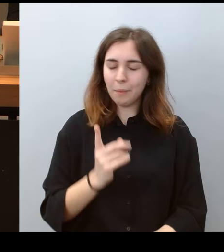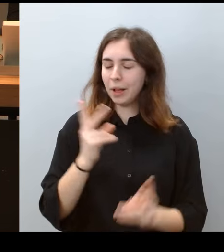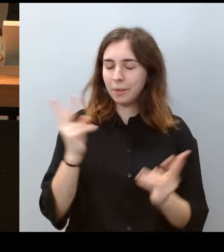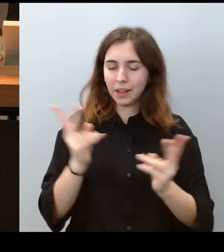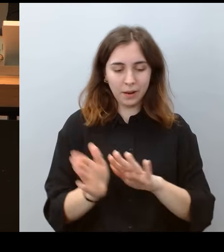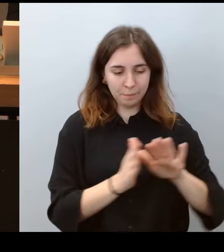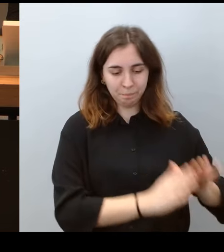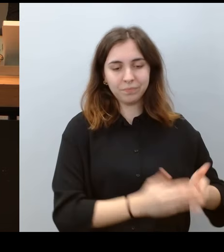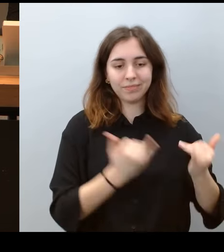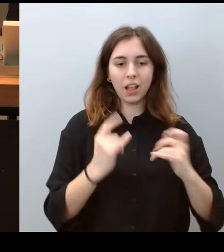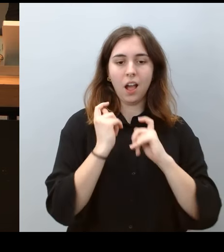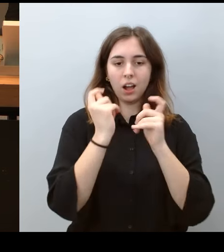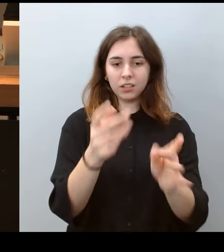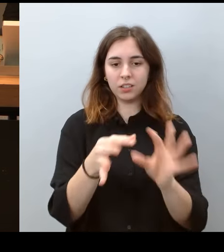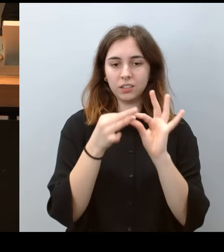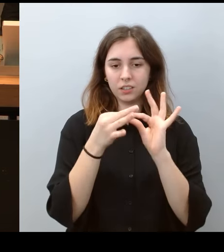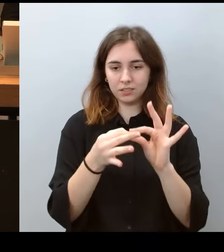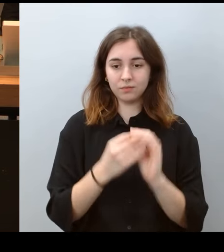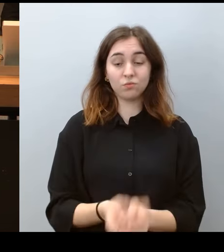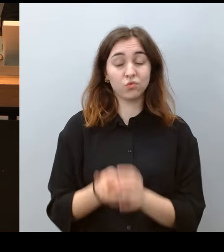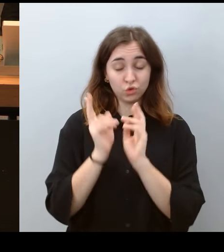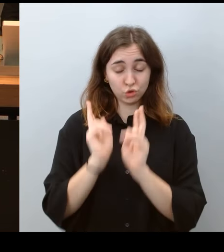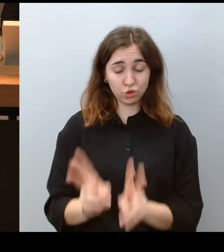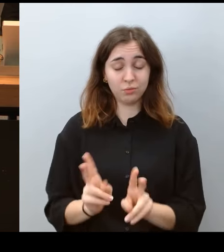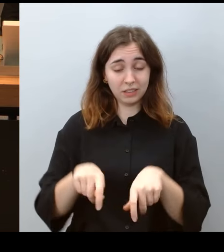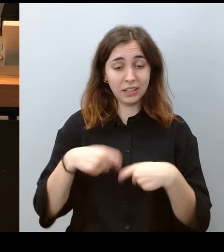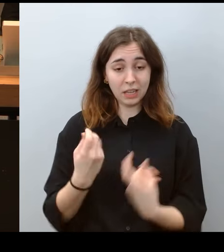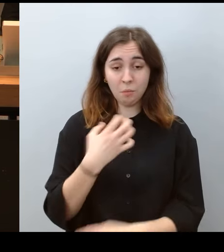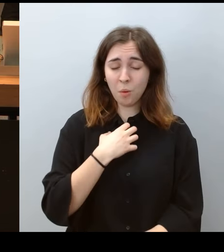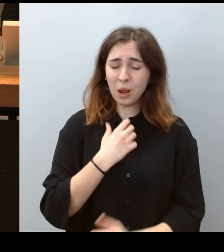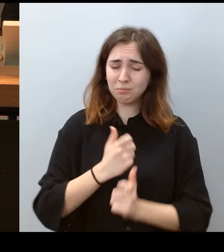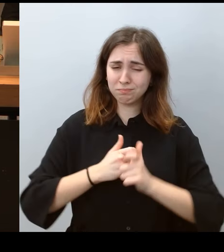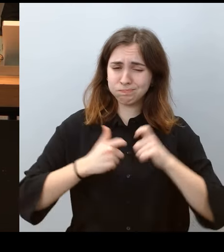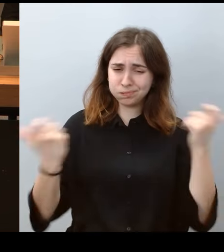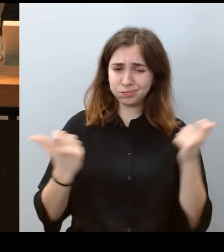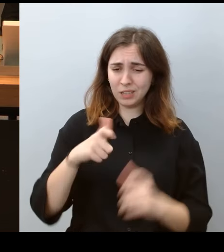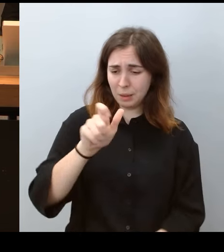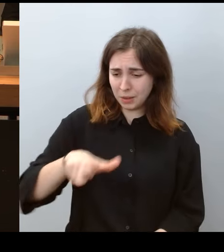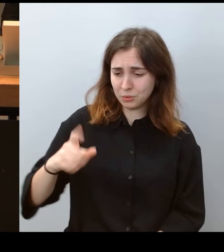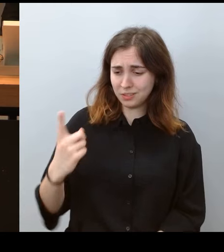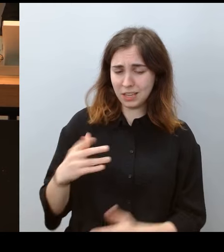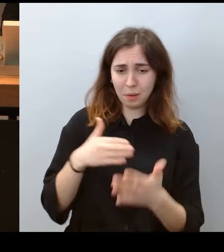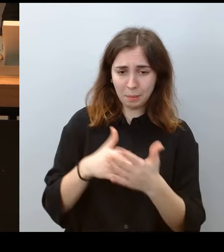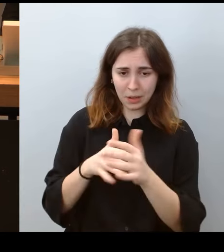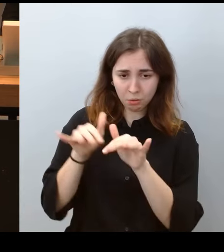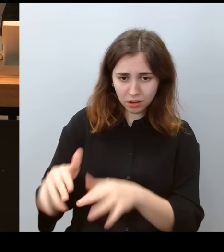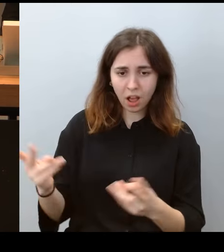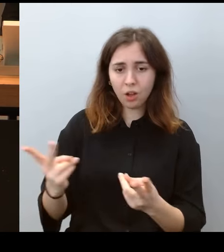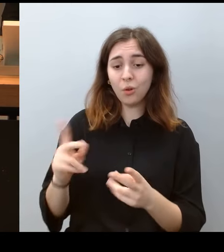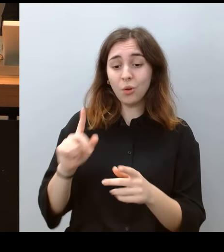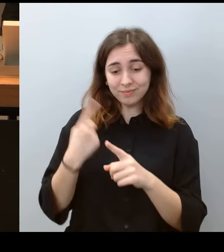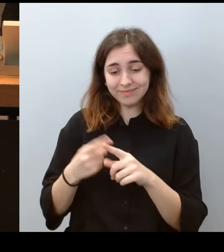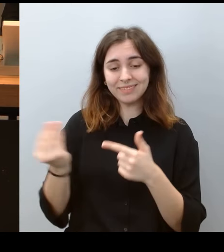massives Problem mit obdachlosen Menschen mit einer Behinderung und oder einem Pflegebedarf. Ich habe selbst sechs Jahre lang in